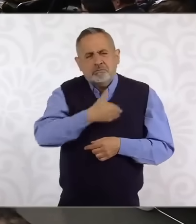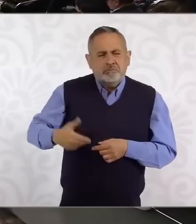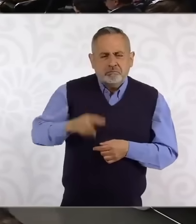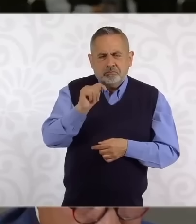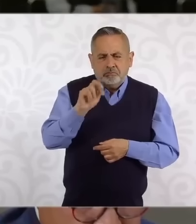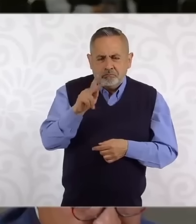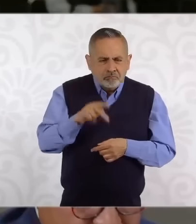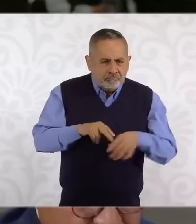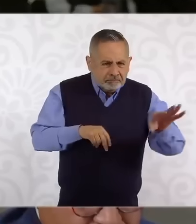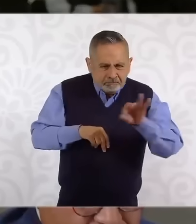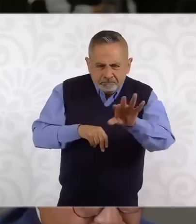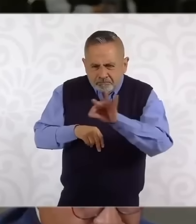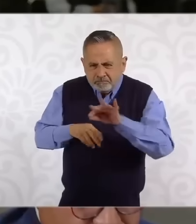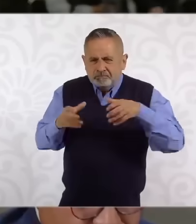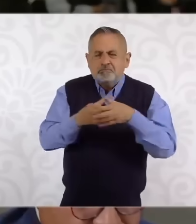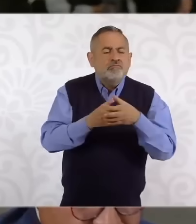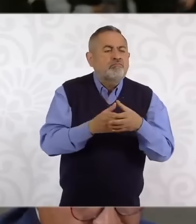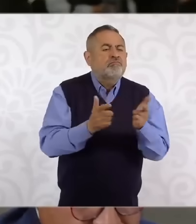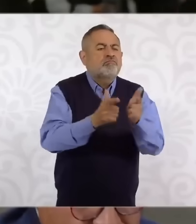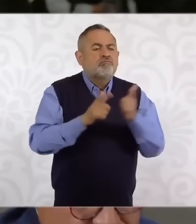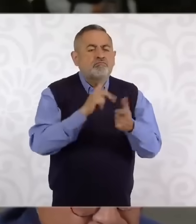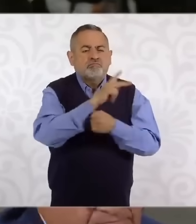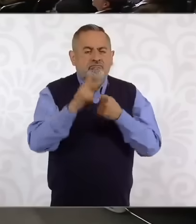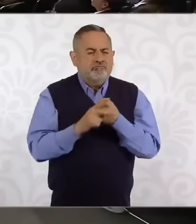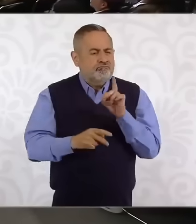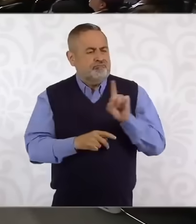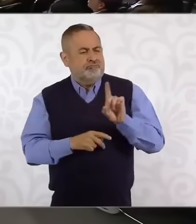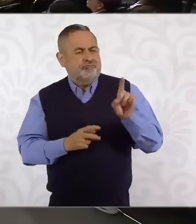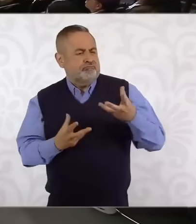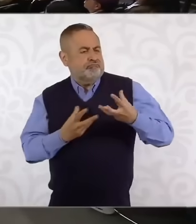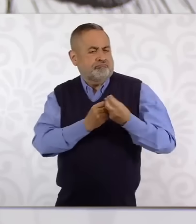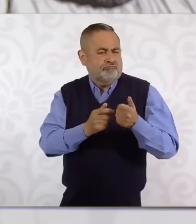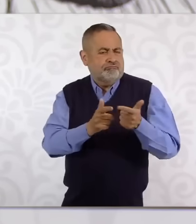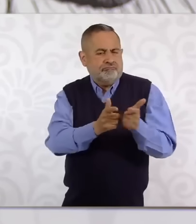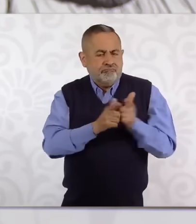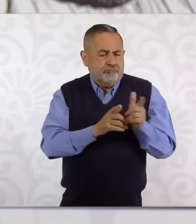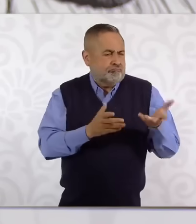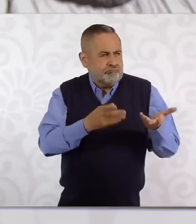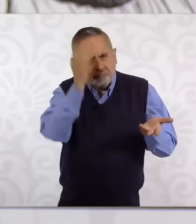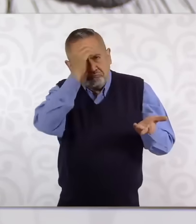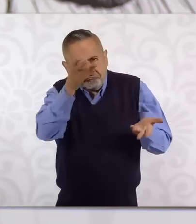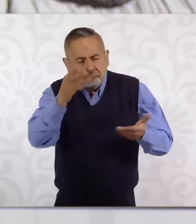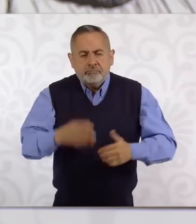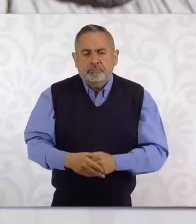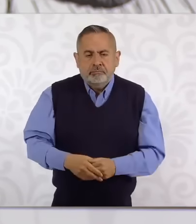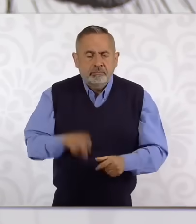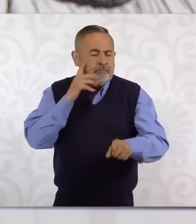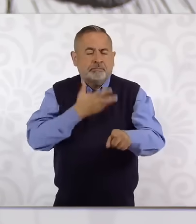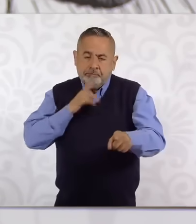países latinoamericanos de derecha? Bueno, pues es lo que él decidió, ¿verdad? Eh,